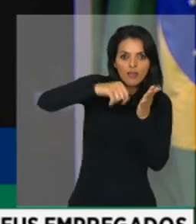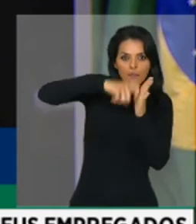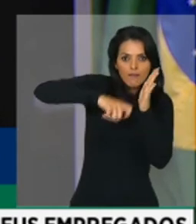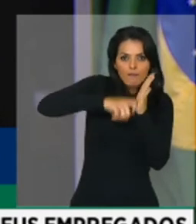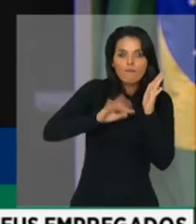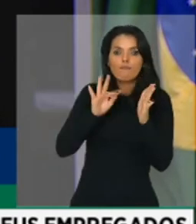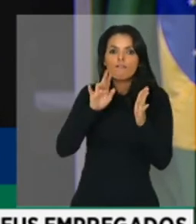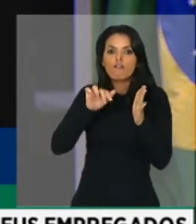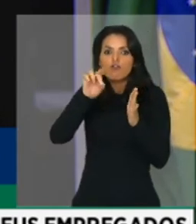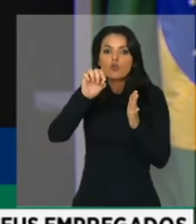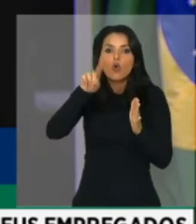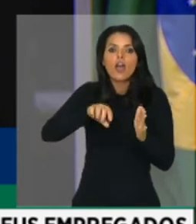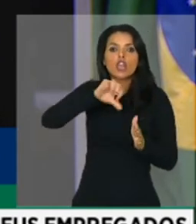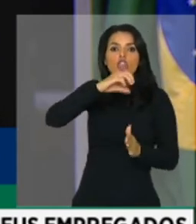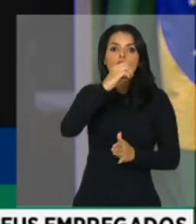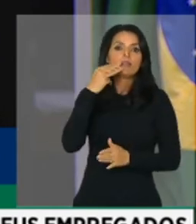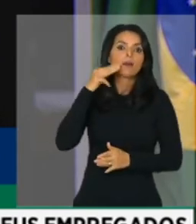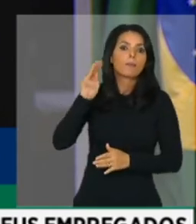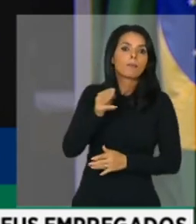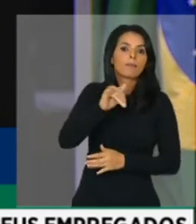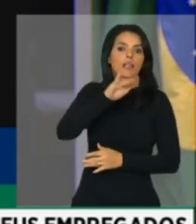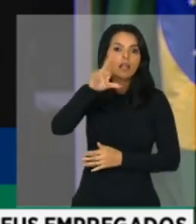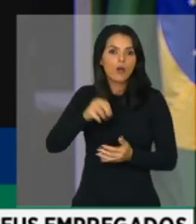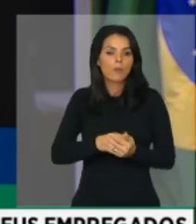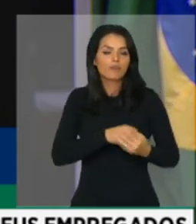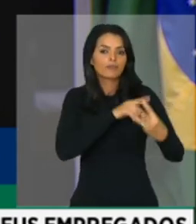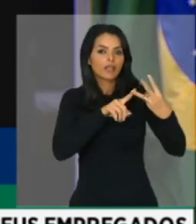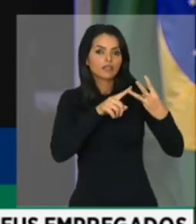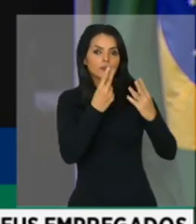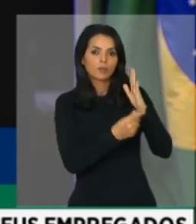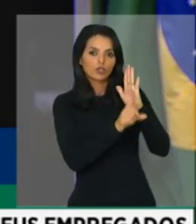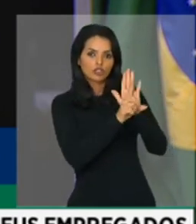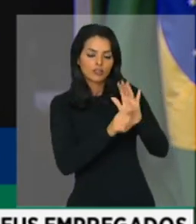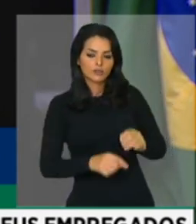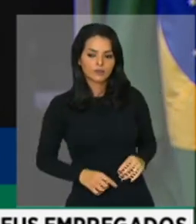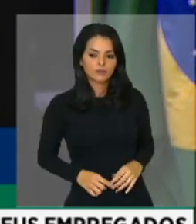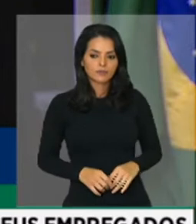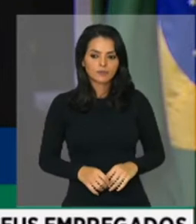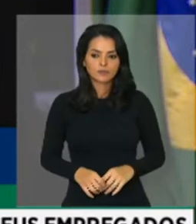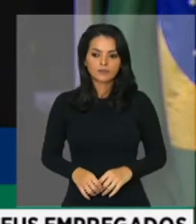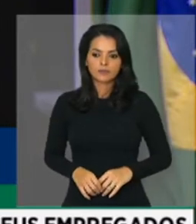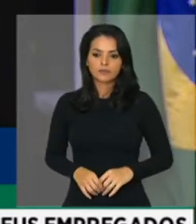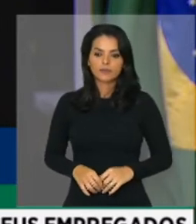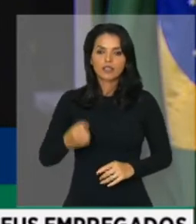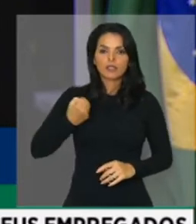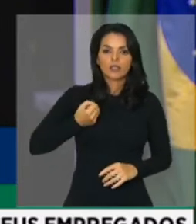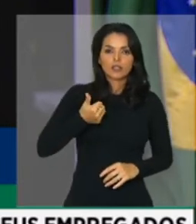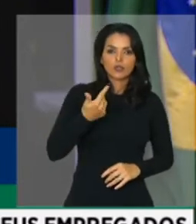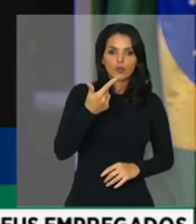DE ESTOQUE DESSE FUNDO É DE 90 BILHÕES, SENHOR PRESIDENTE, O TERCEIRO PROJETO, PRESIDENTE ARTHUR LIRA É O N° 1291, PROPÕE QUE OS RESULTADOS POSITIVOS DO